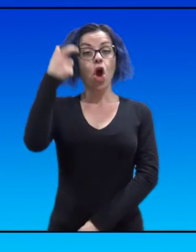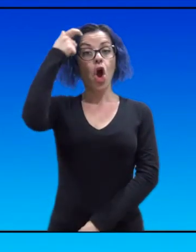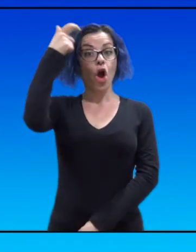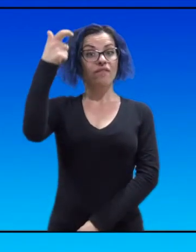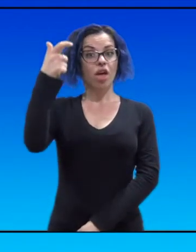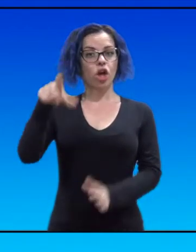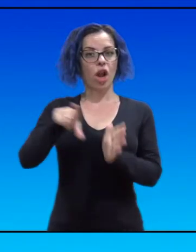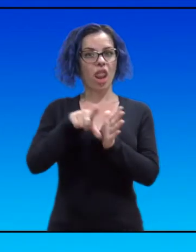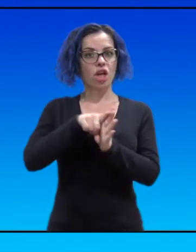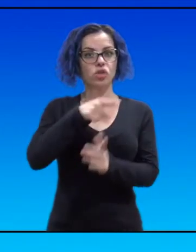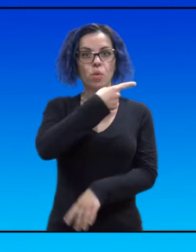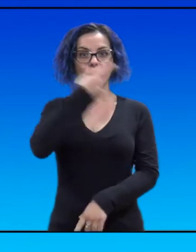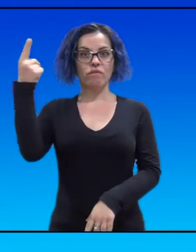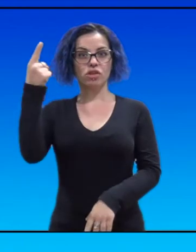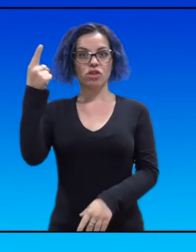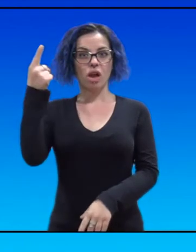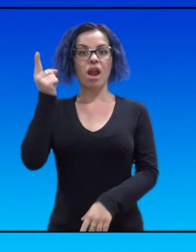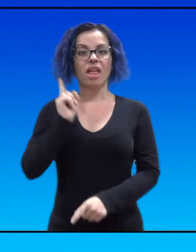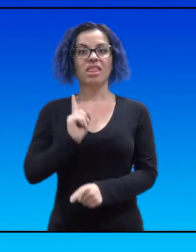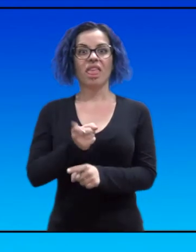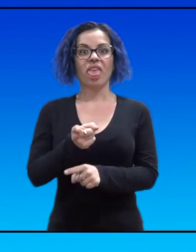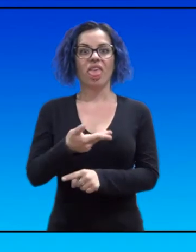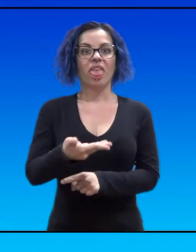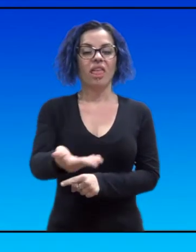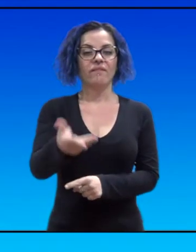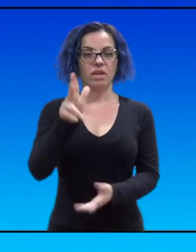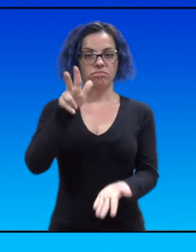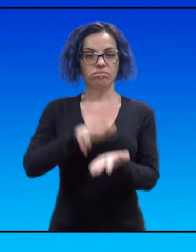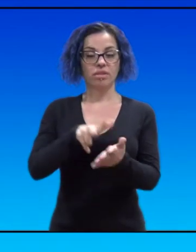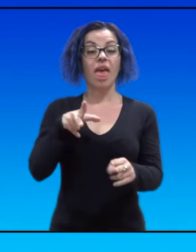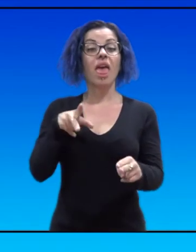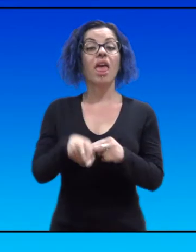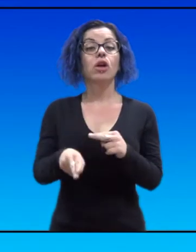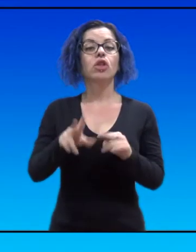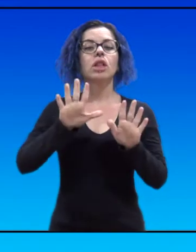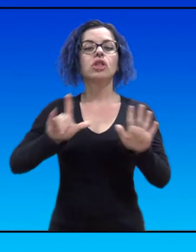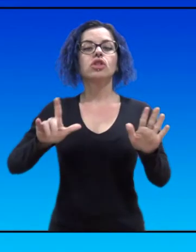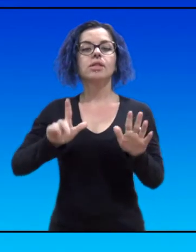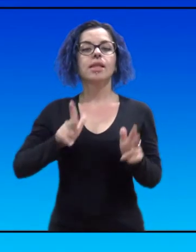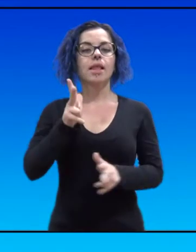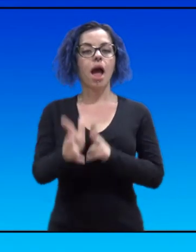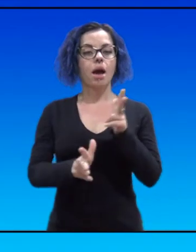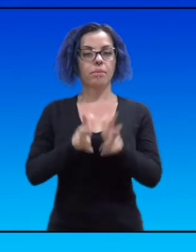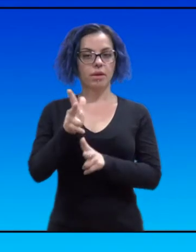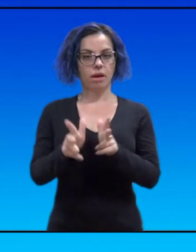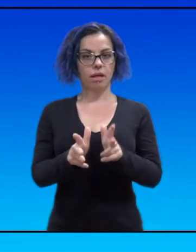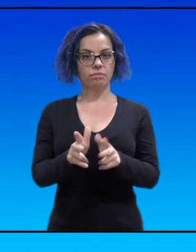Il Governo a breve (entro il 17 Aprile) dovrà approvare ufficialmente il decreto,